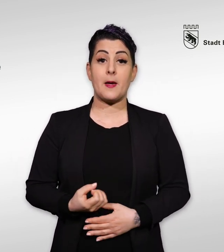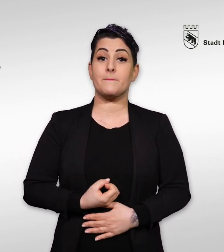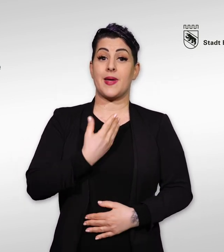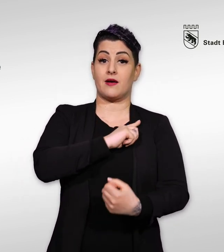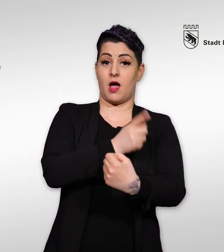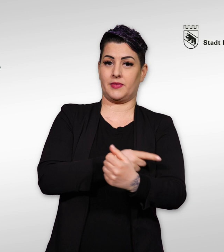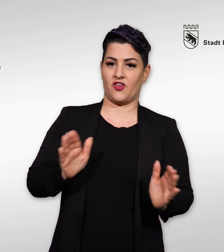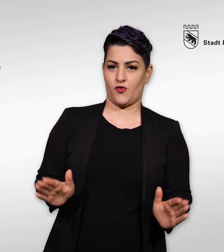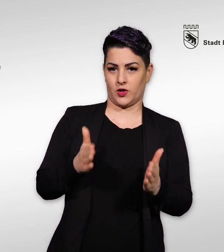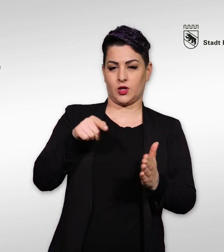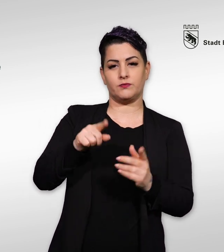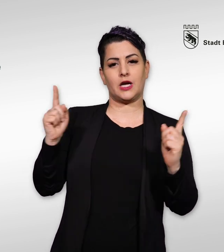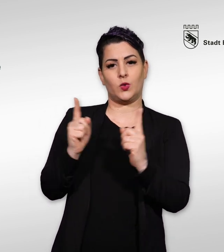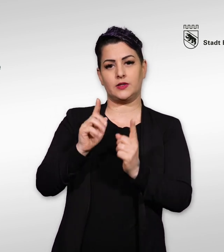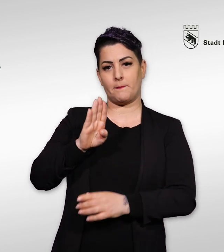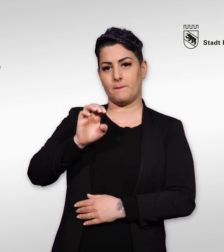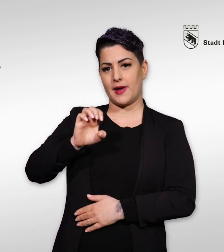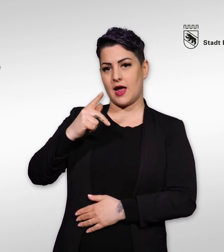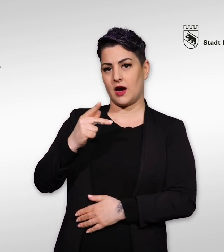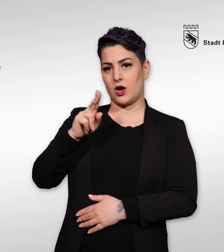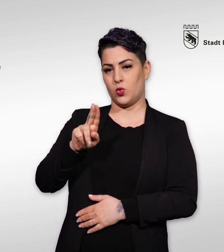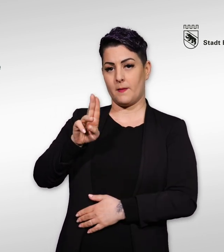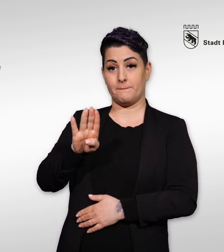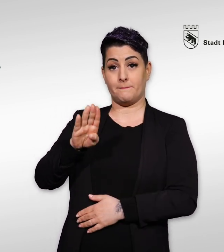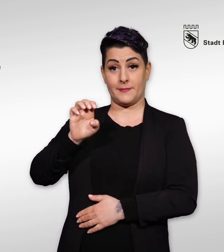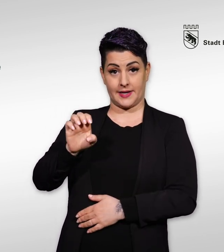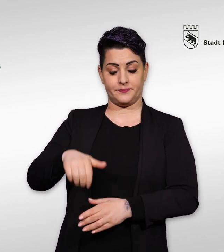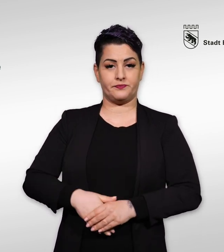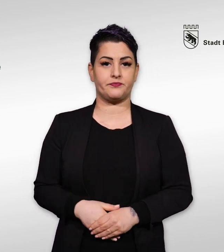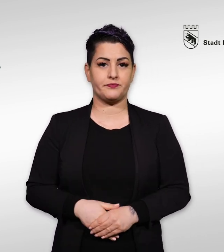Begabtenförderung (BeKuBe)